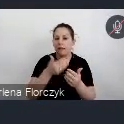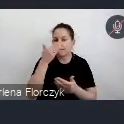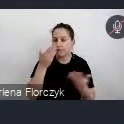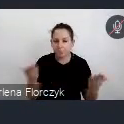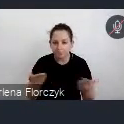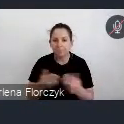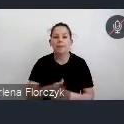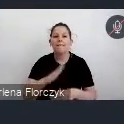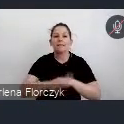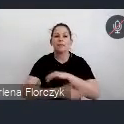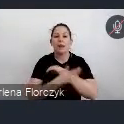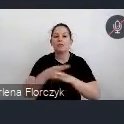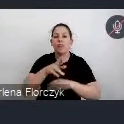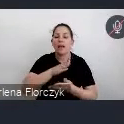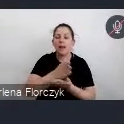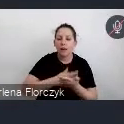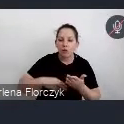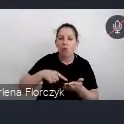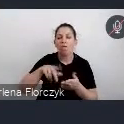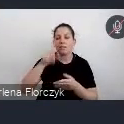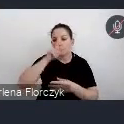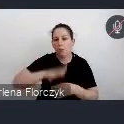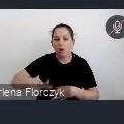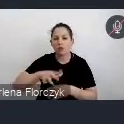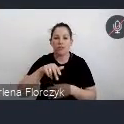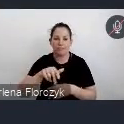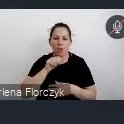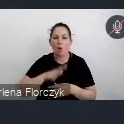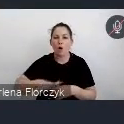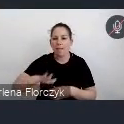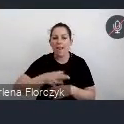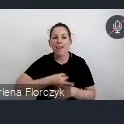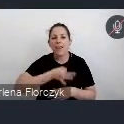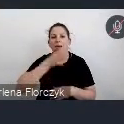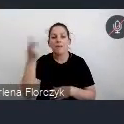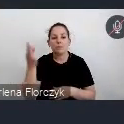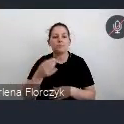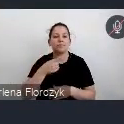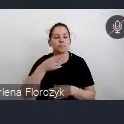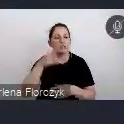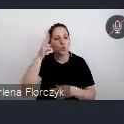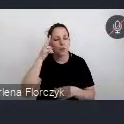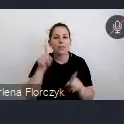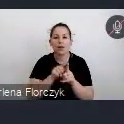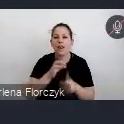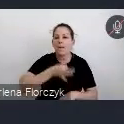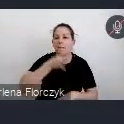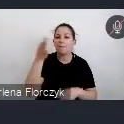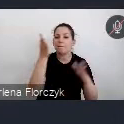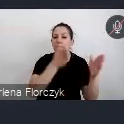wsparcie regionów i społeczności europejskich w lepszym zrozumieniu, ale też w lepszym przygotowaniu się do tego,